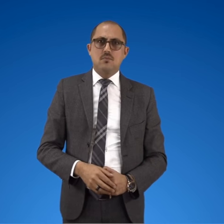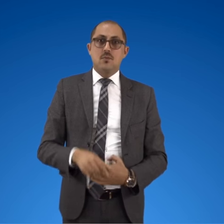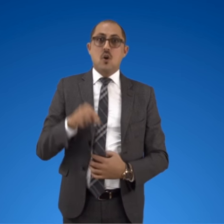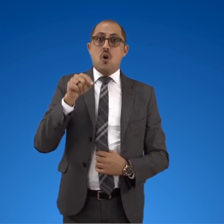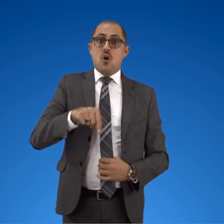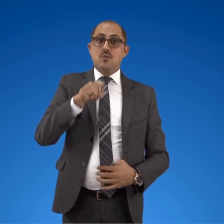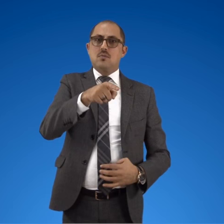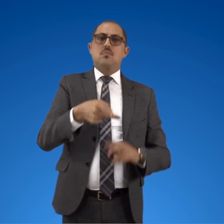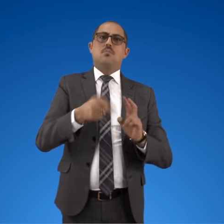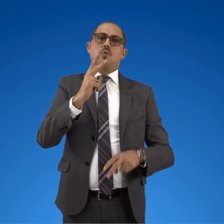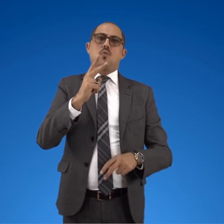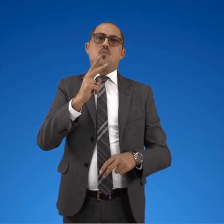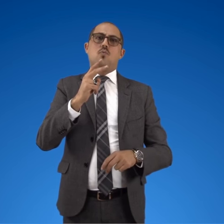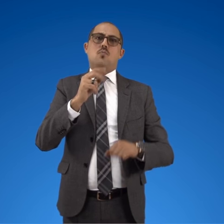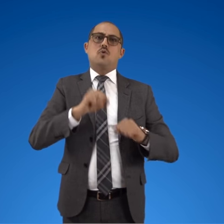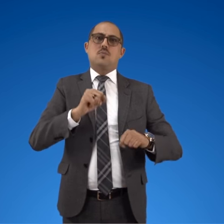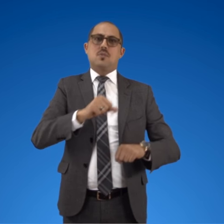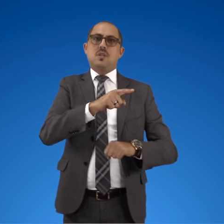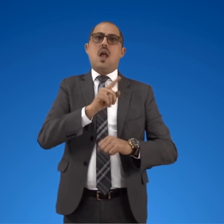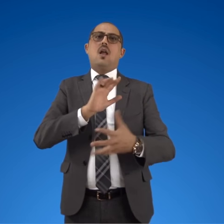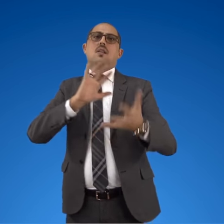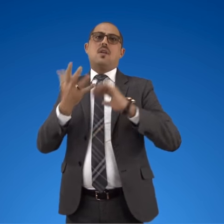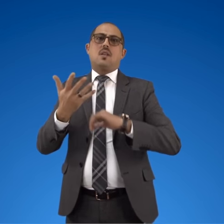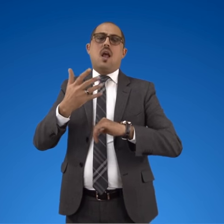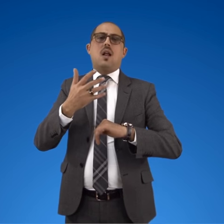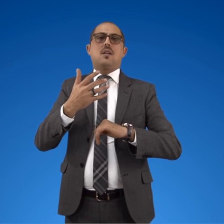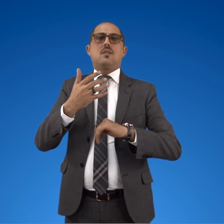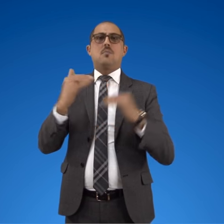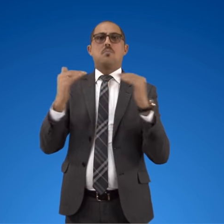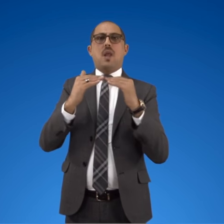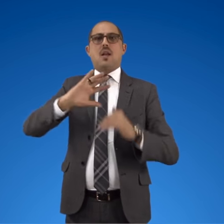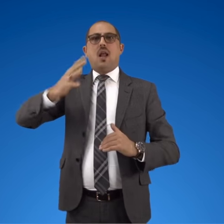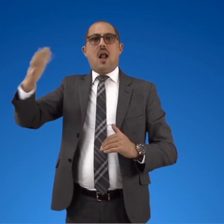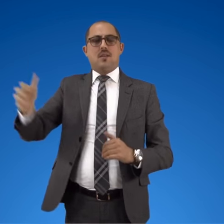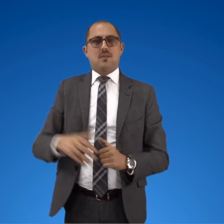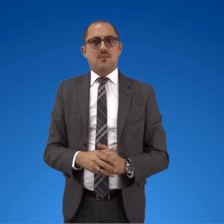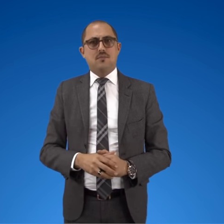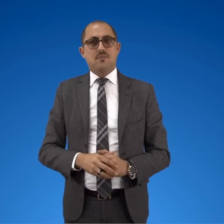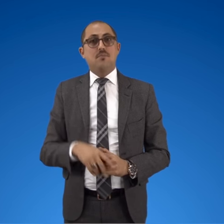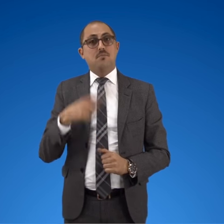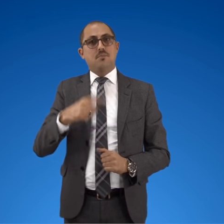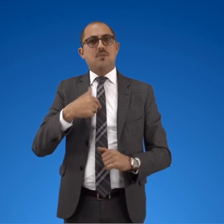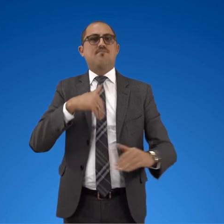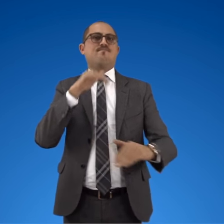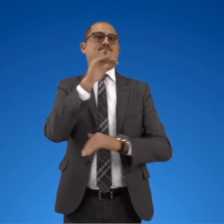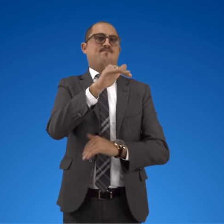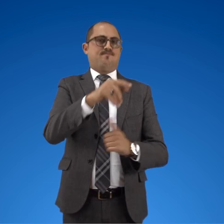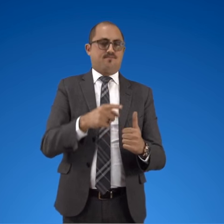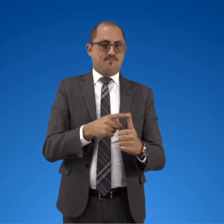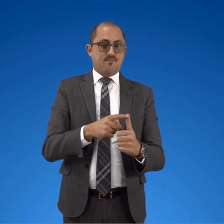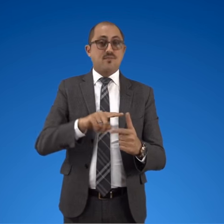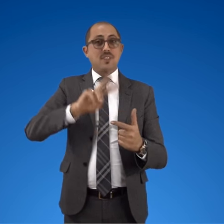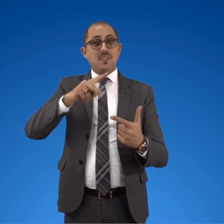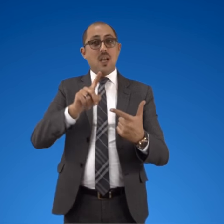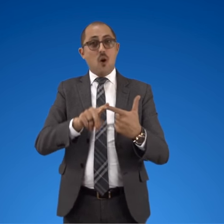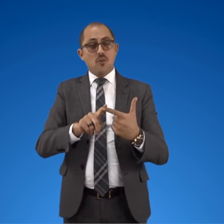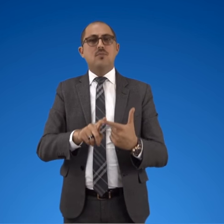Oggi c'è la possibilità di avere il diritto pari agli altri. Questa è la prima richiesta e secondo